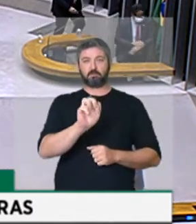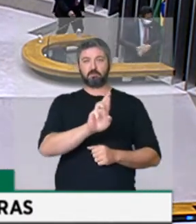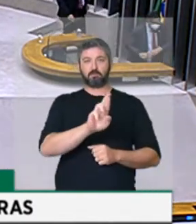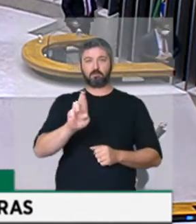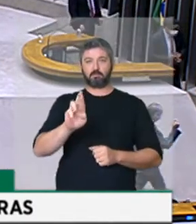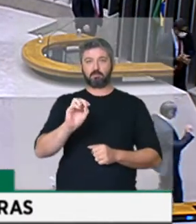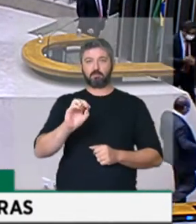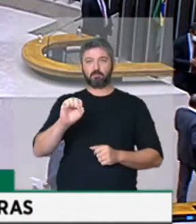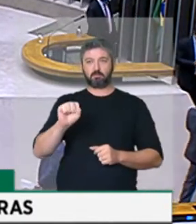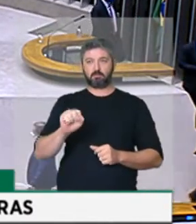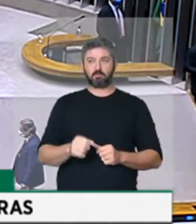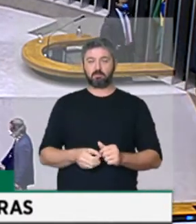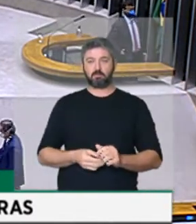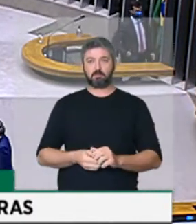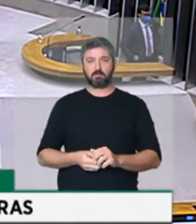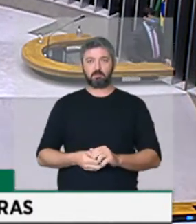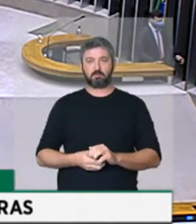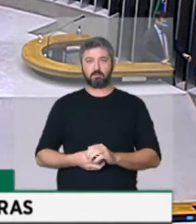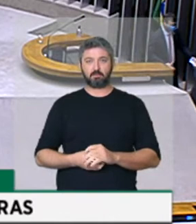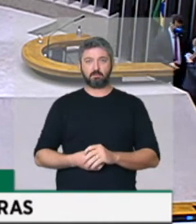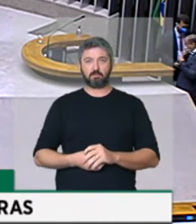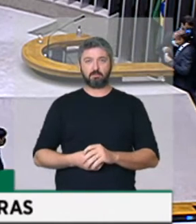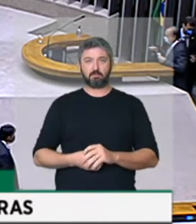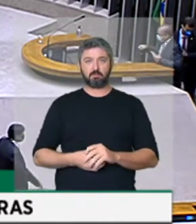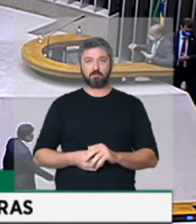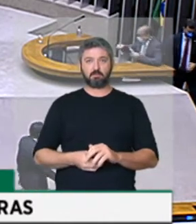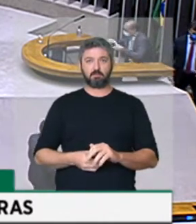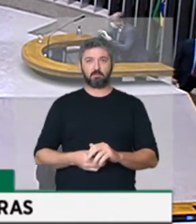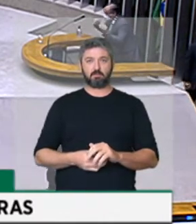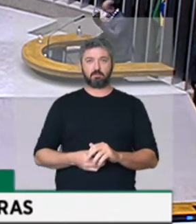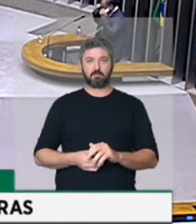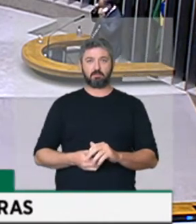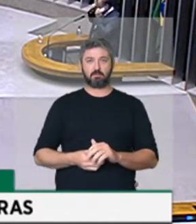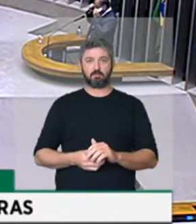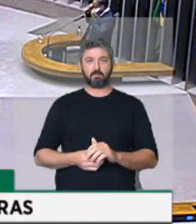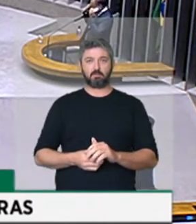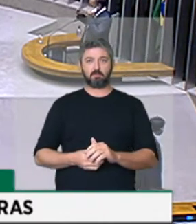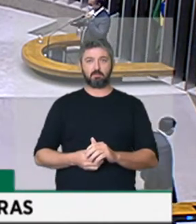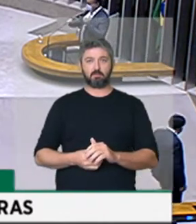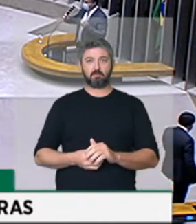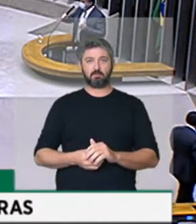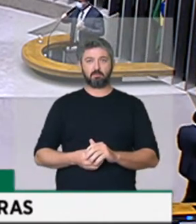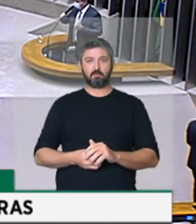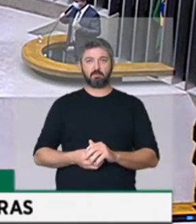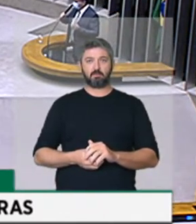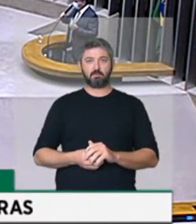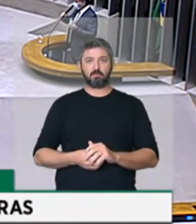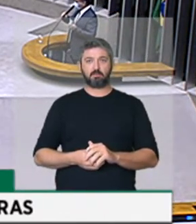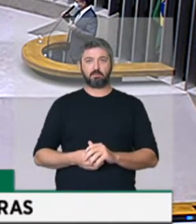SENHORAS E SENHORES PARLAMENTARES. [DEPUTADO]: TEMPO DE LÍDER, SENHOR PRESIDENTE. -- [DEPUTADO]: TEMPO DE